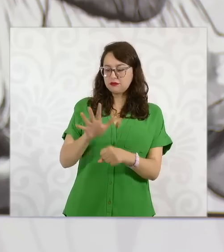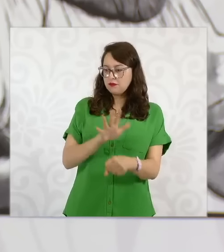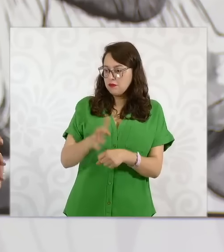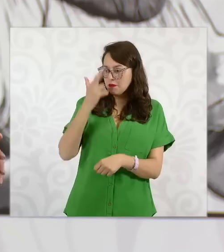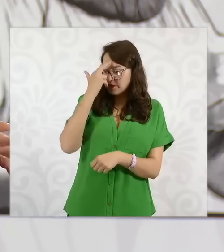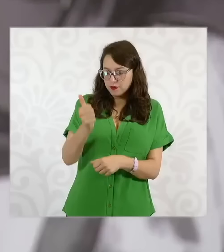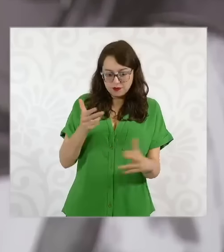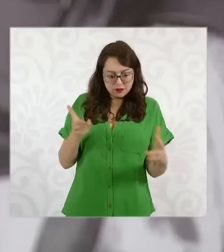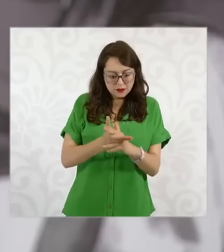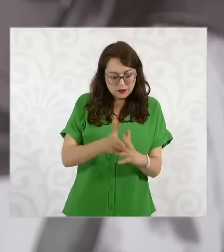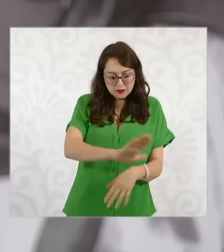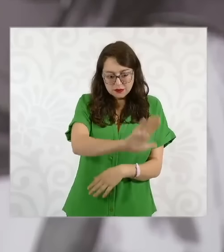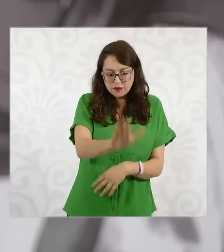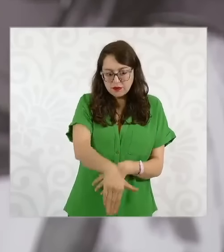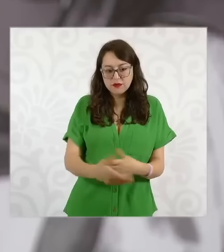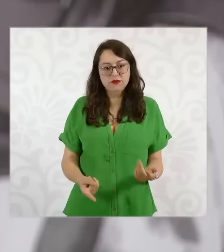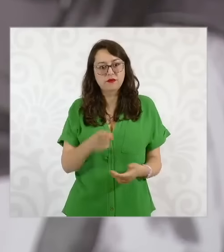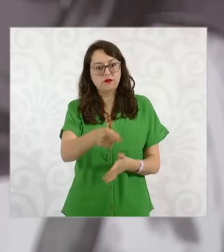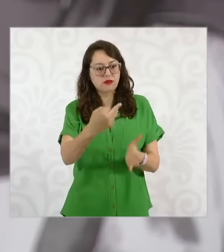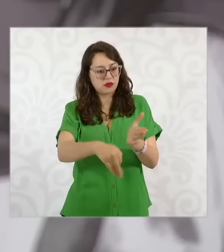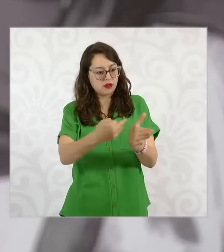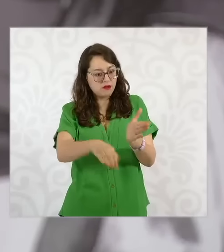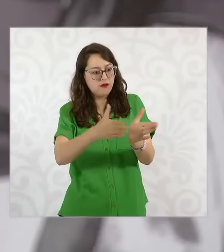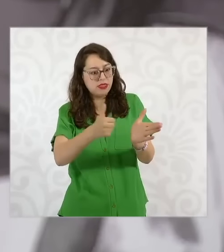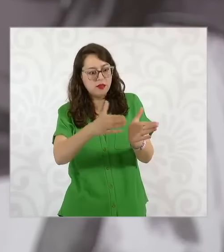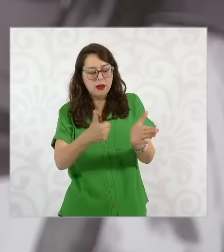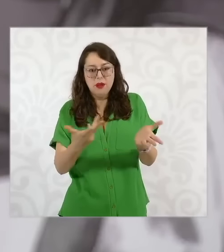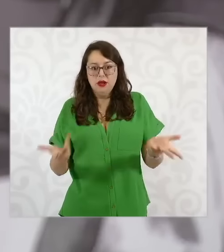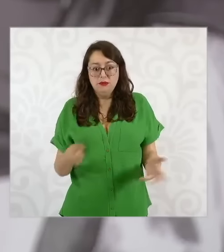falta pues es no tener papeles aún y cuando fueron contratados por una empresa estadounidense.